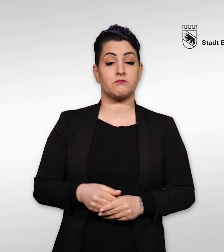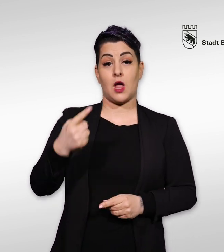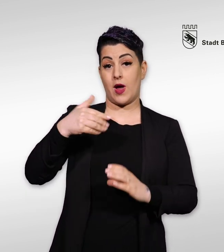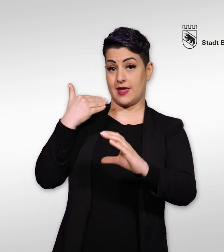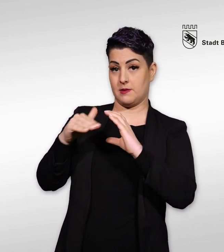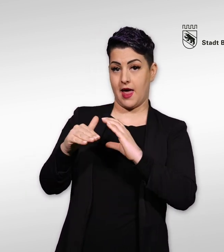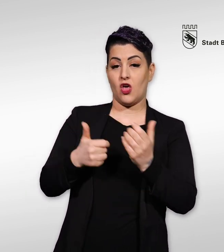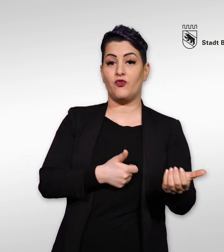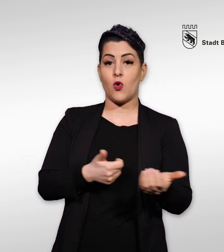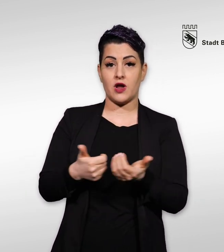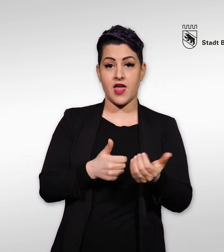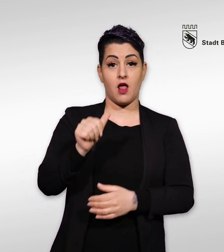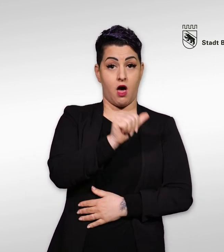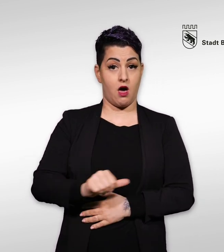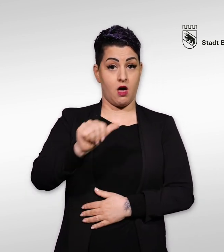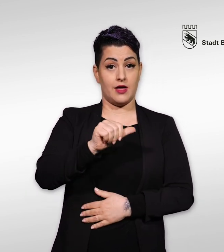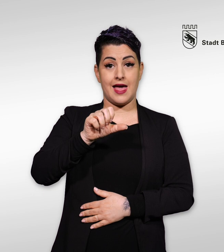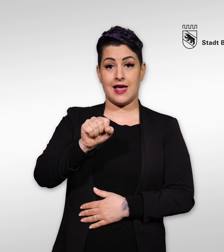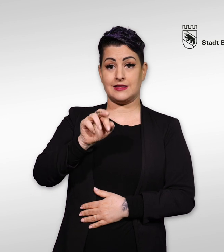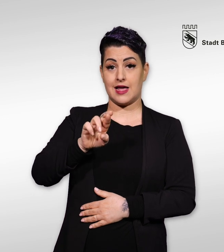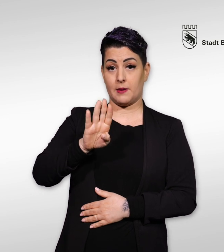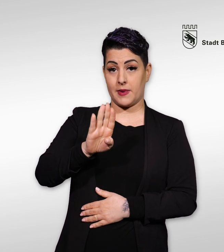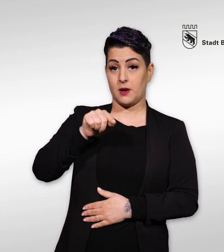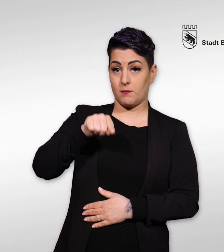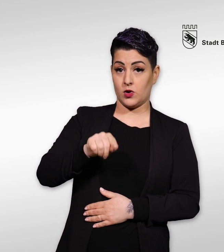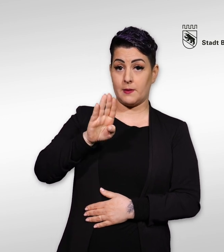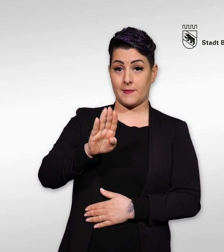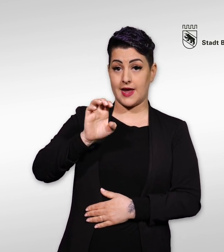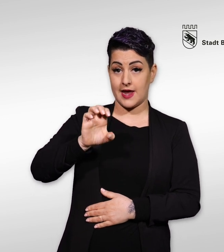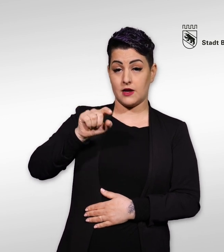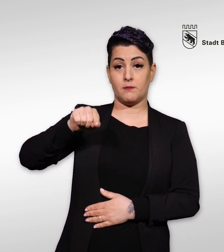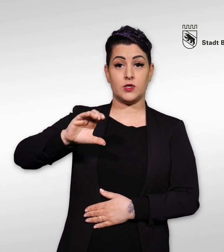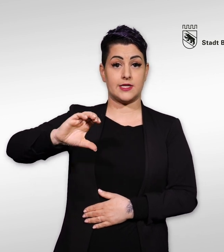feuerwehr@srb.be.ch